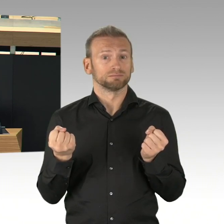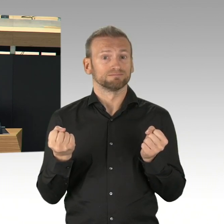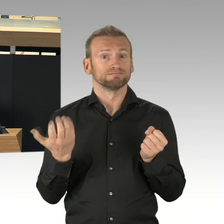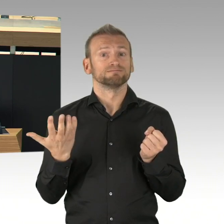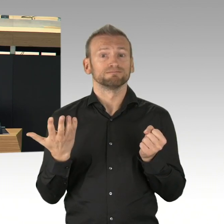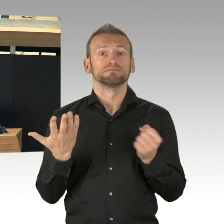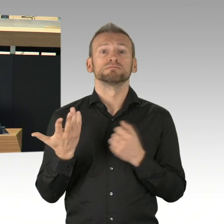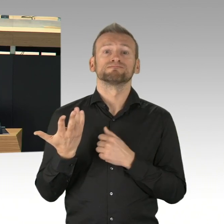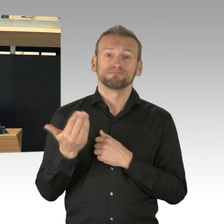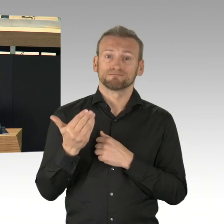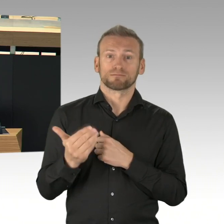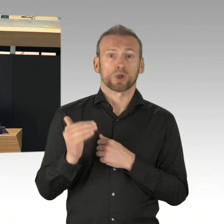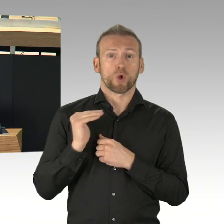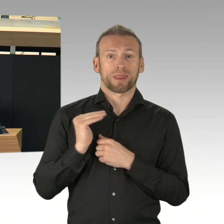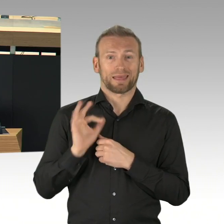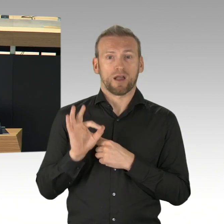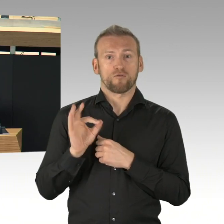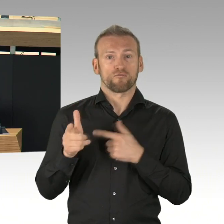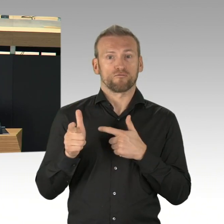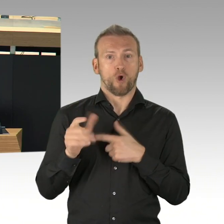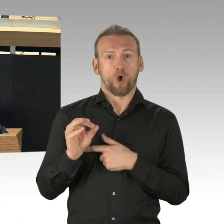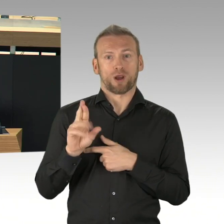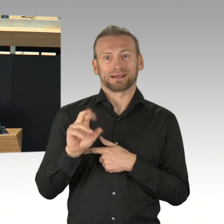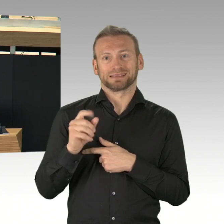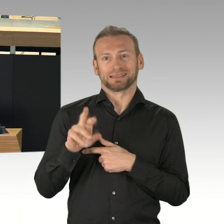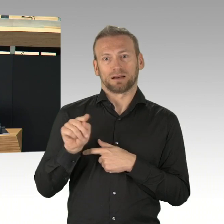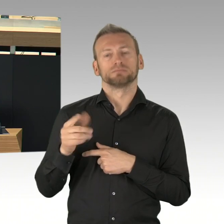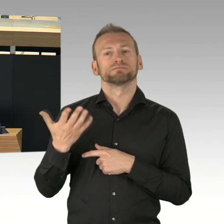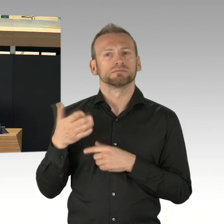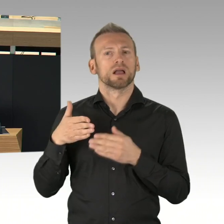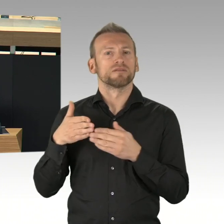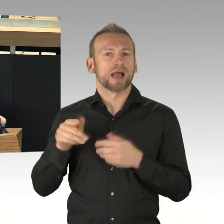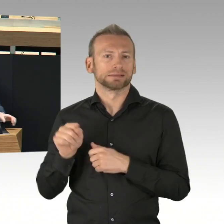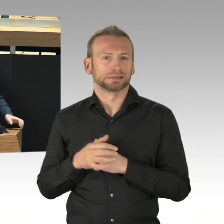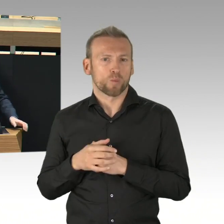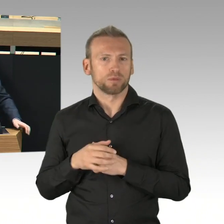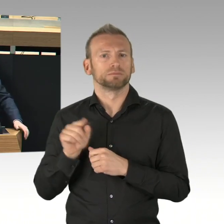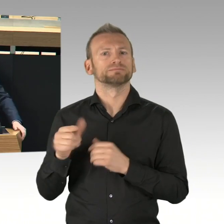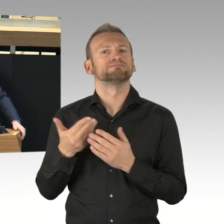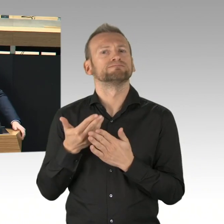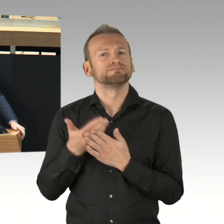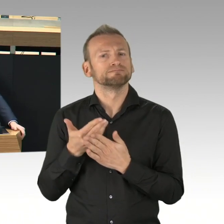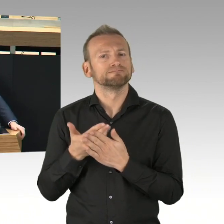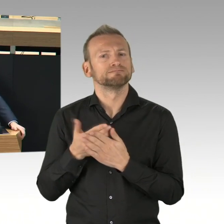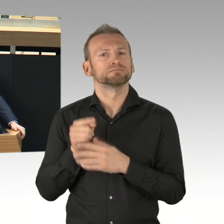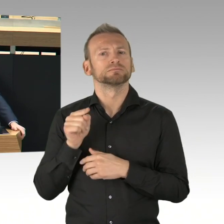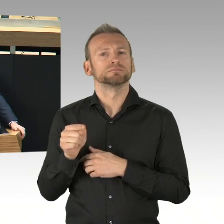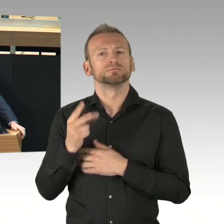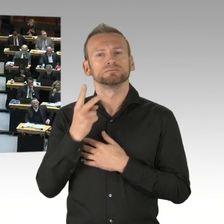eigentlich eine große Mietenlüge für Berlin ist, die Sie hier verzapft haben. Wir müssen uns doch in Berlin tatsächlich